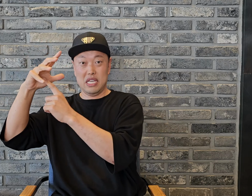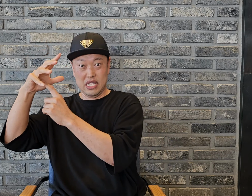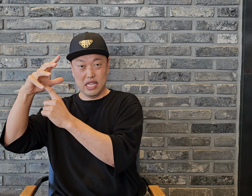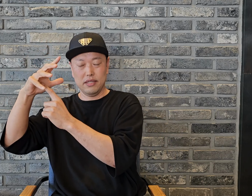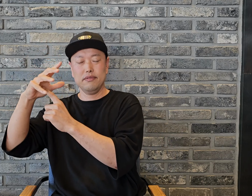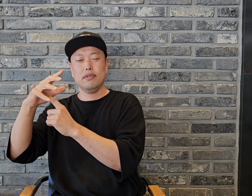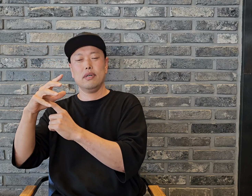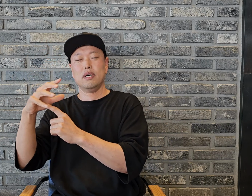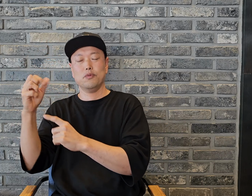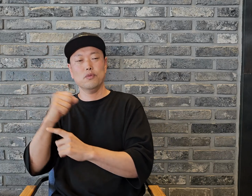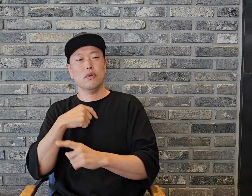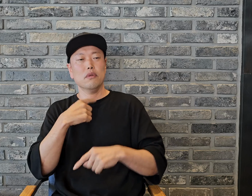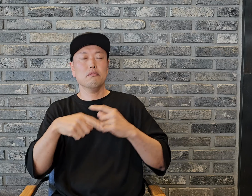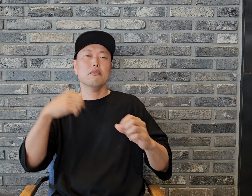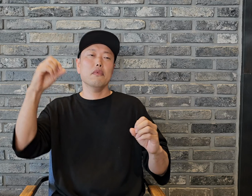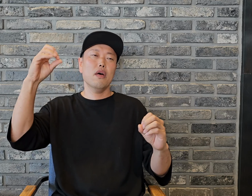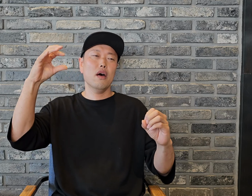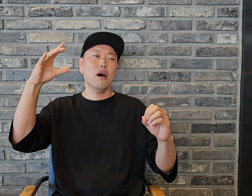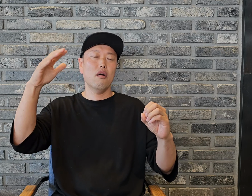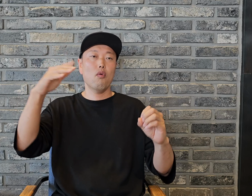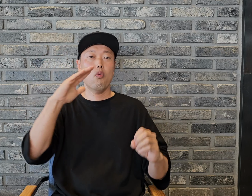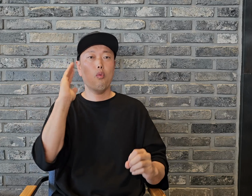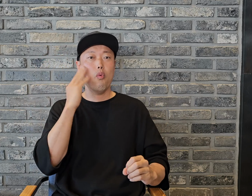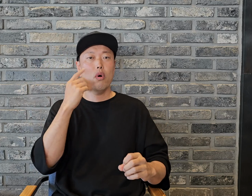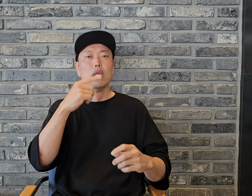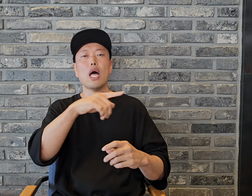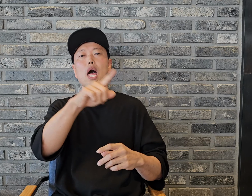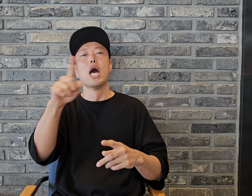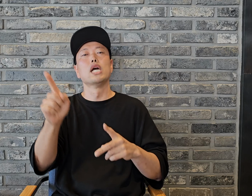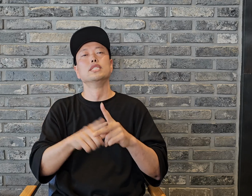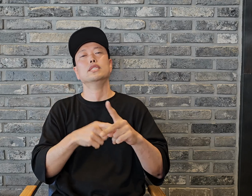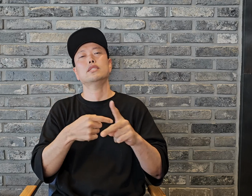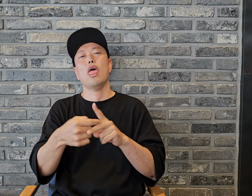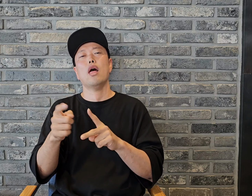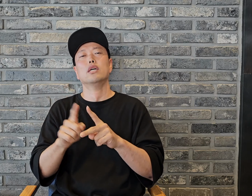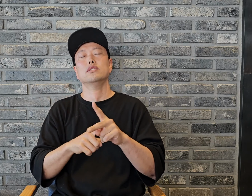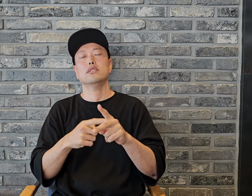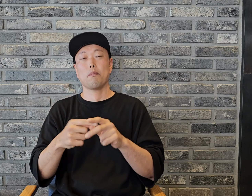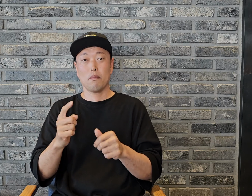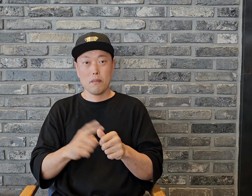이걸 보고 농인분들이 다 이해된다며 칭찬도 많이 해주시고